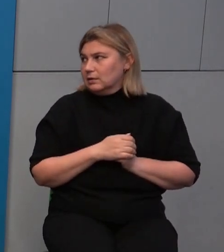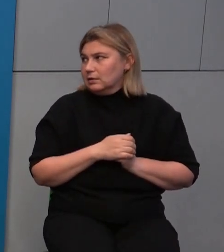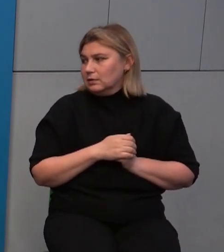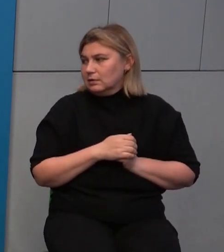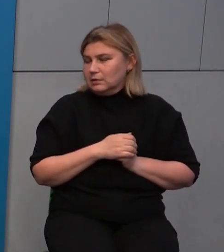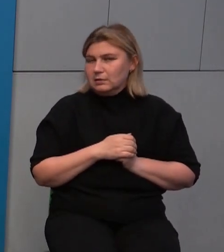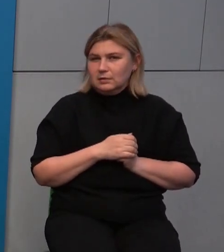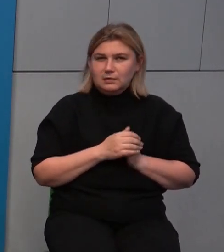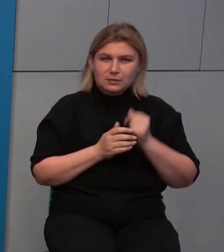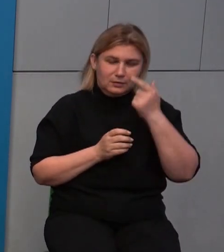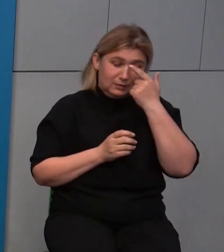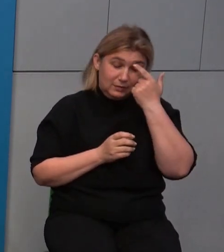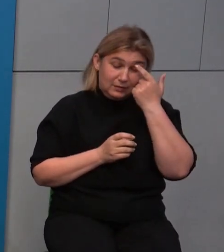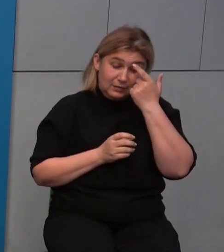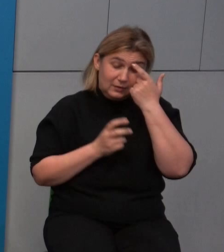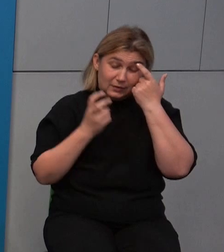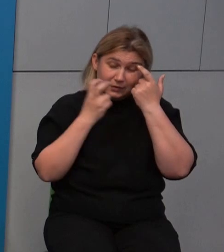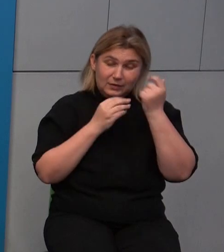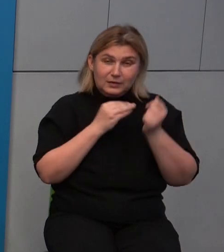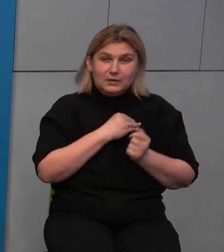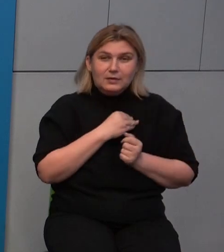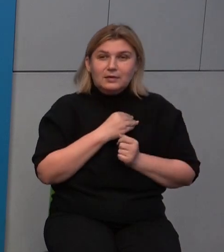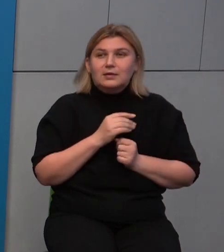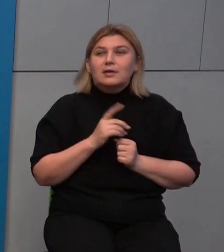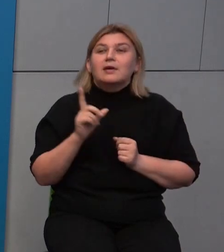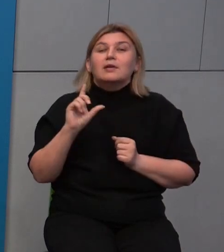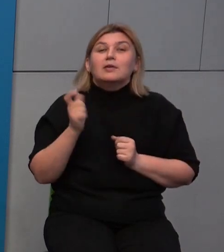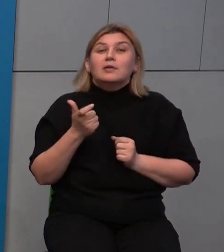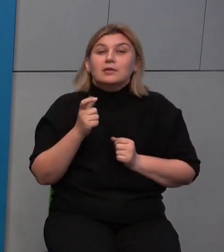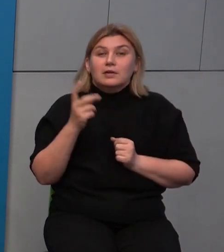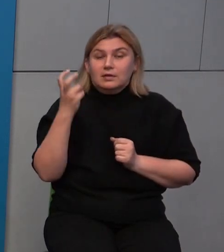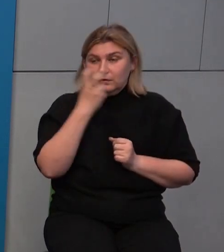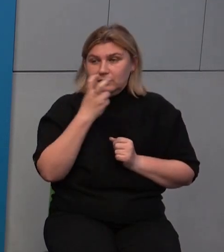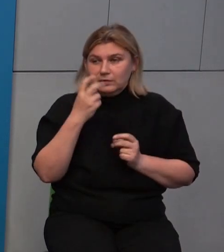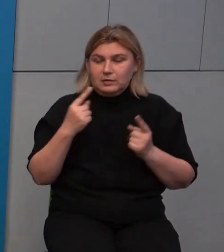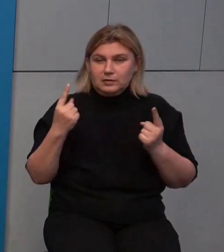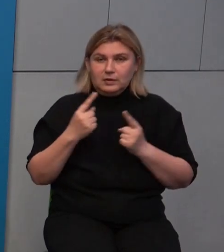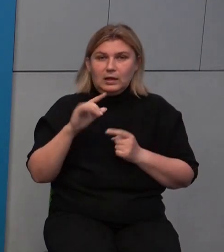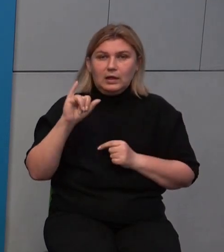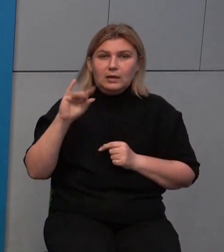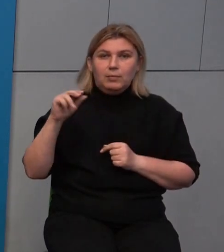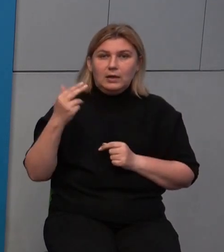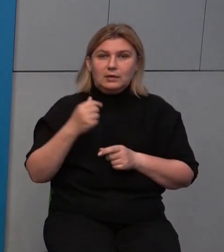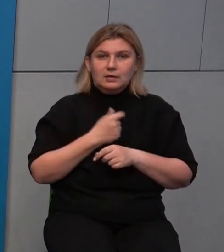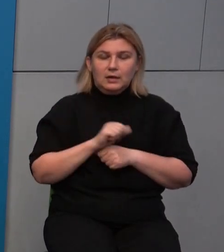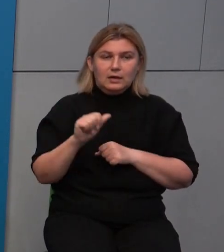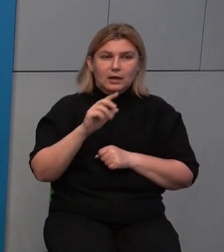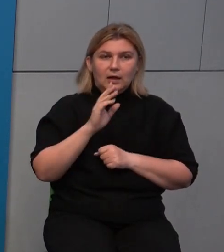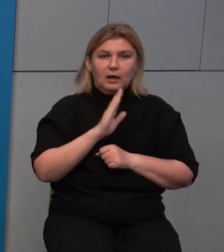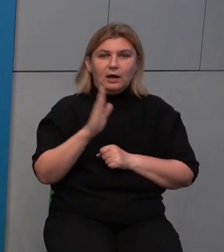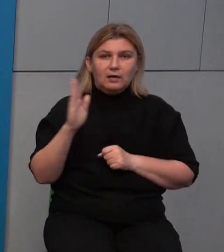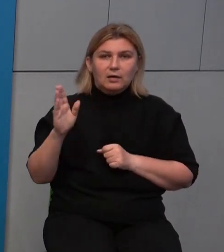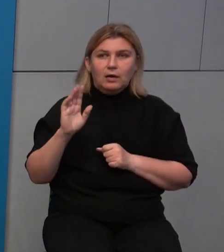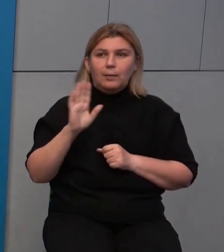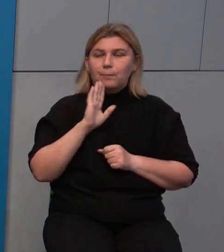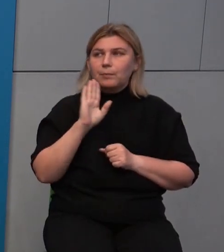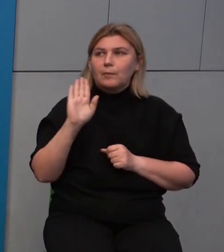Ciekawe co ma na sumieniu. Ta sytuacja jest naprawdę bardzo ciekawa, bo IPN nie jest archiwum. To znaczy on się rządzi, to znaczy tam mogą być,